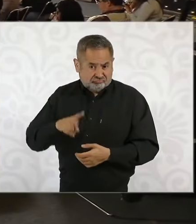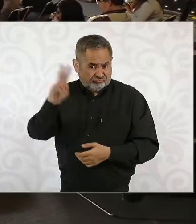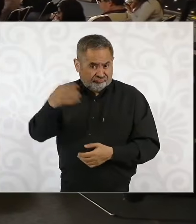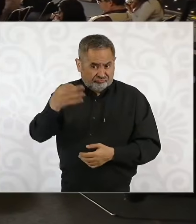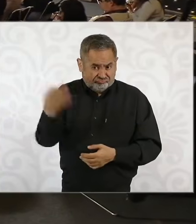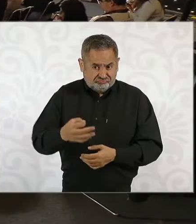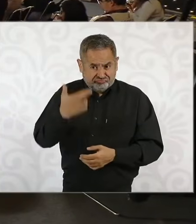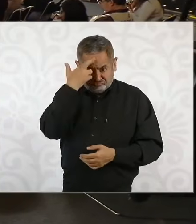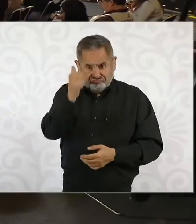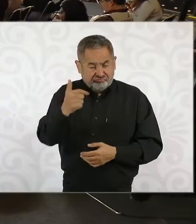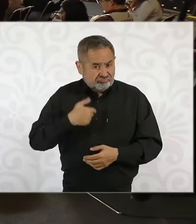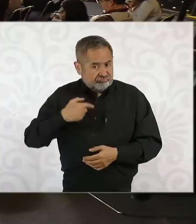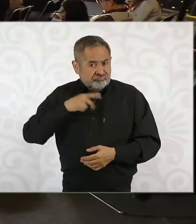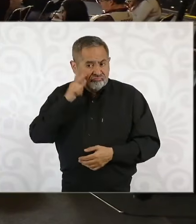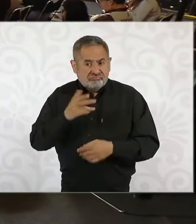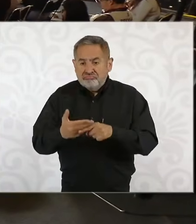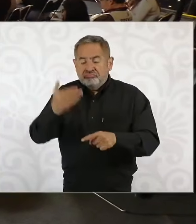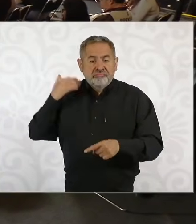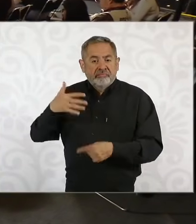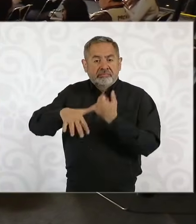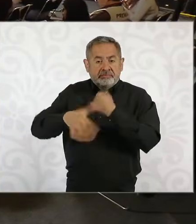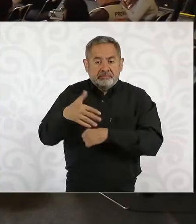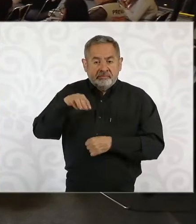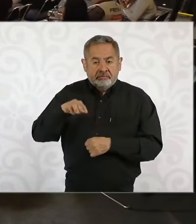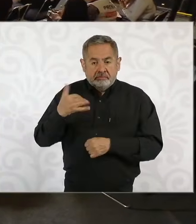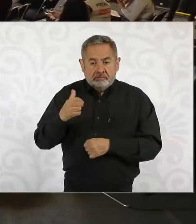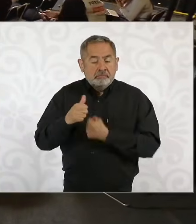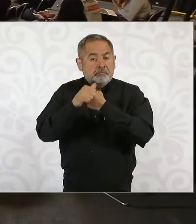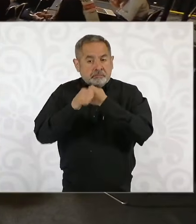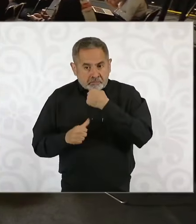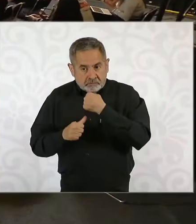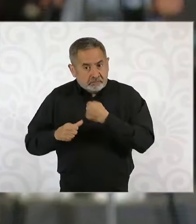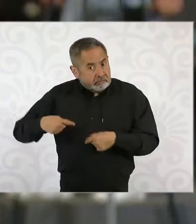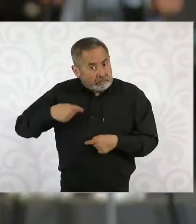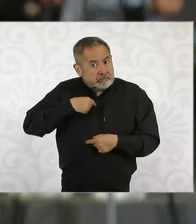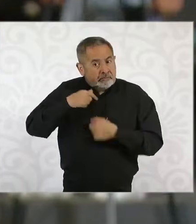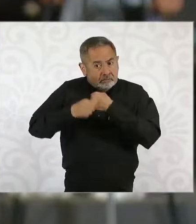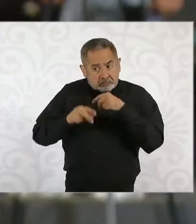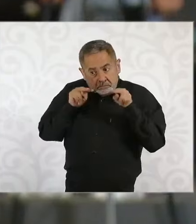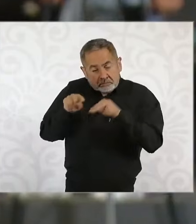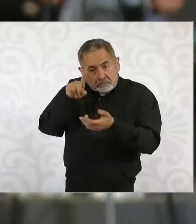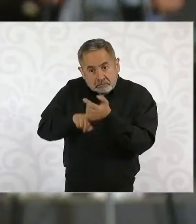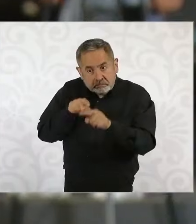porque el pasado 15 de mayo fui intervenido quirúrgicamente y observé que pues hay una